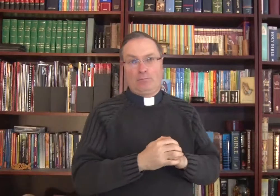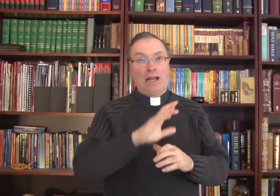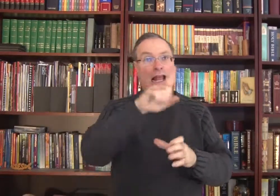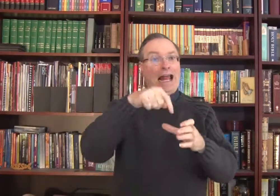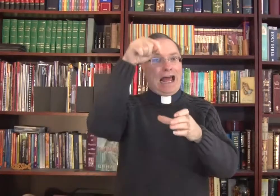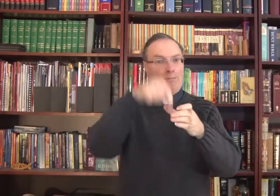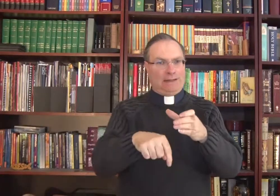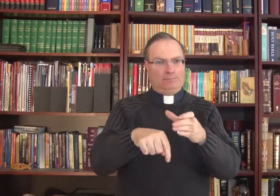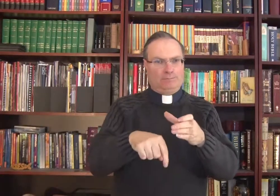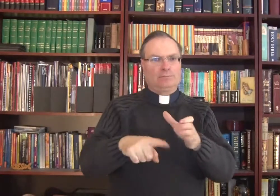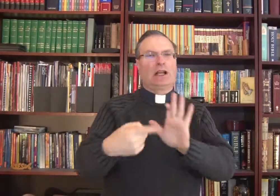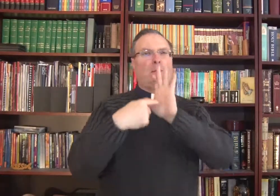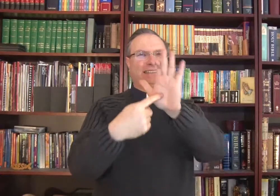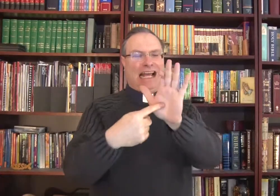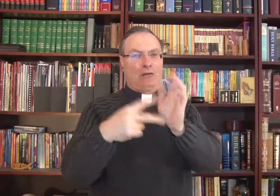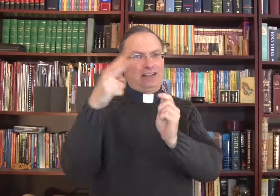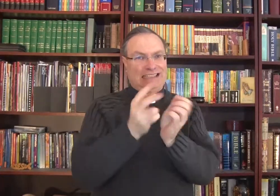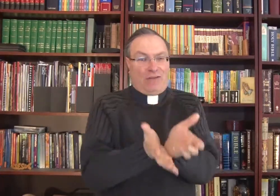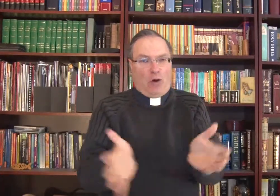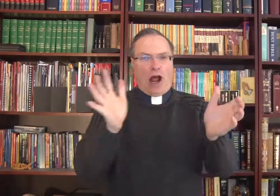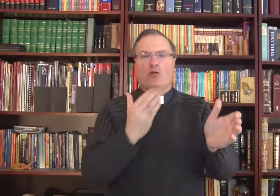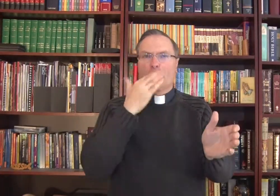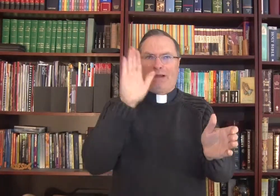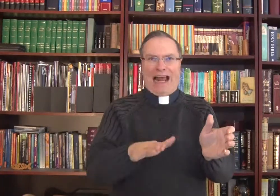L’abîme représentait le réservoir du mal,